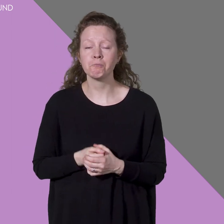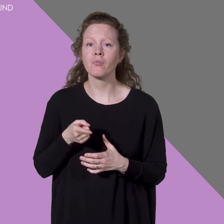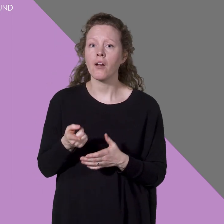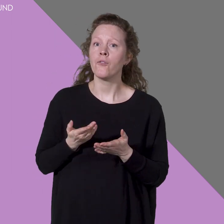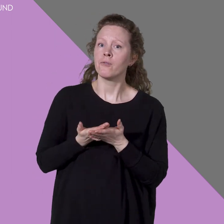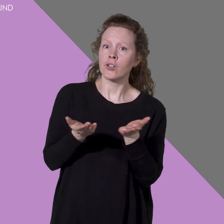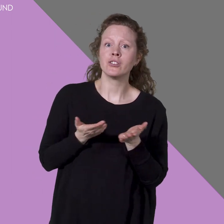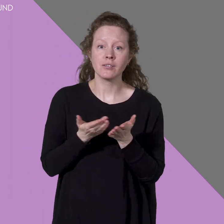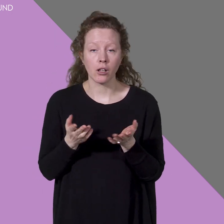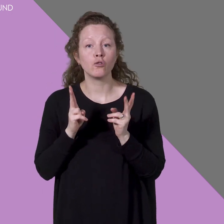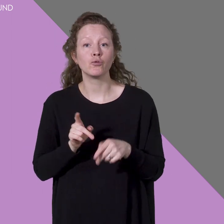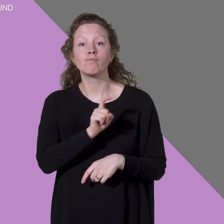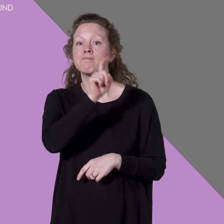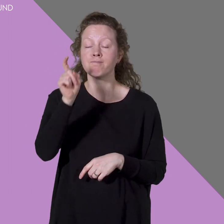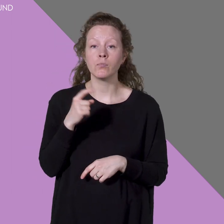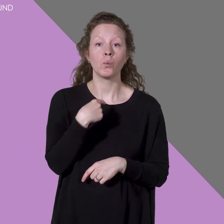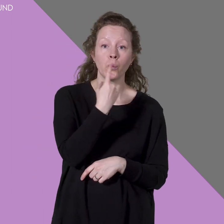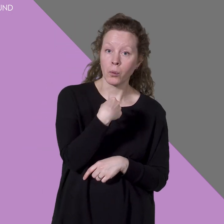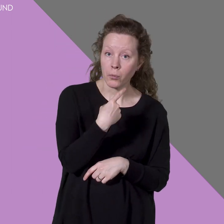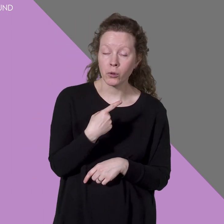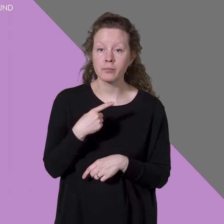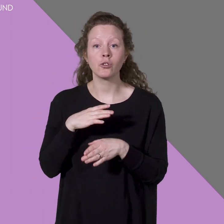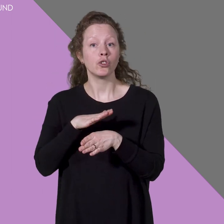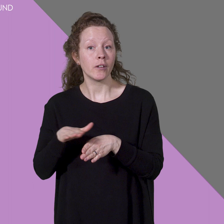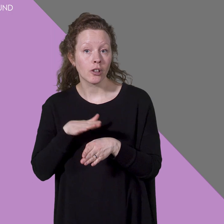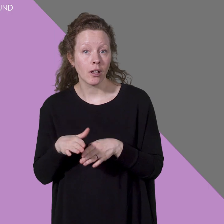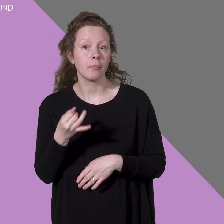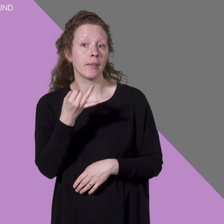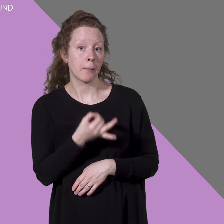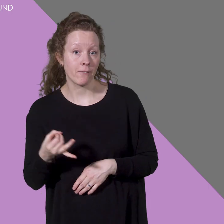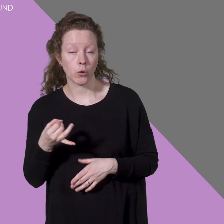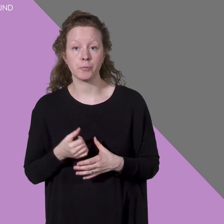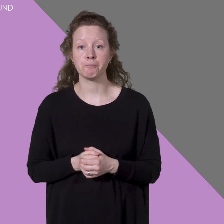Föreställningar kommer också att ges i Uleåborg, Jyväskylä och Tammerfors.